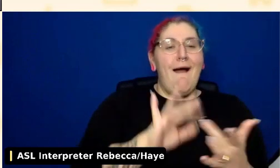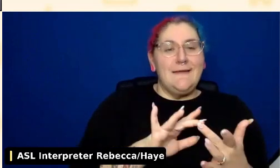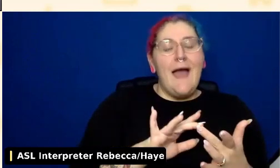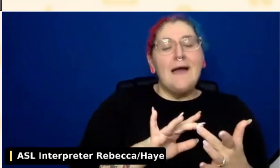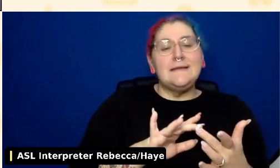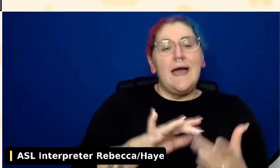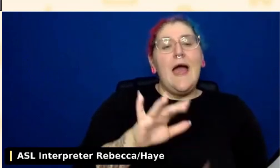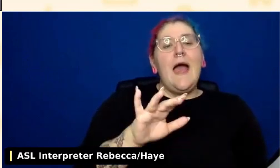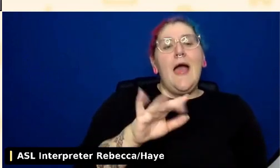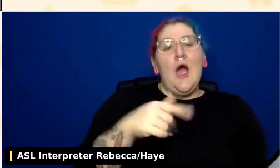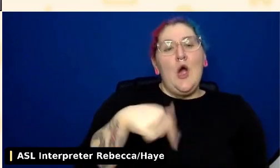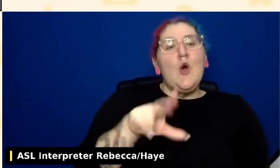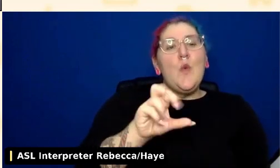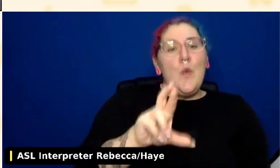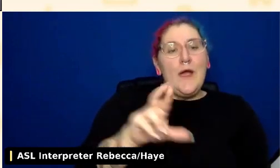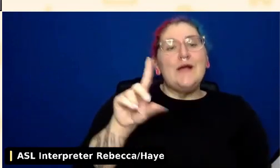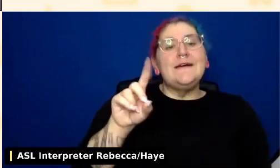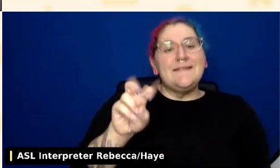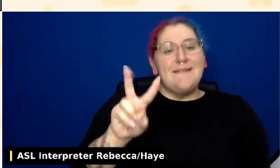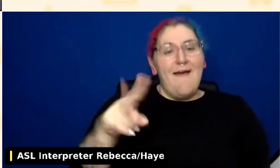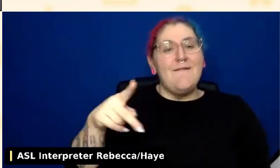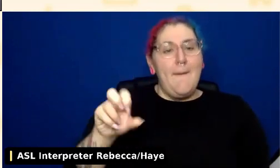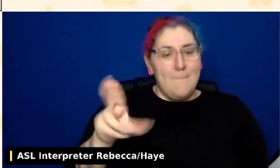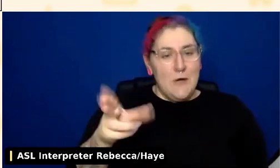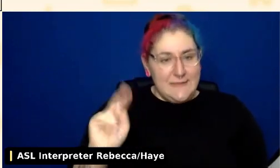siempre tengo ganas de conversar. Sí, correcto.